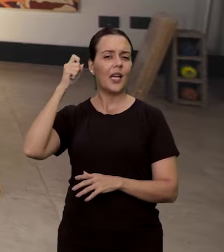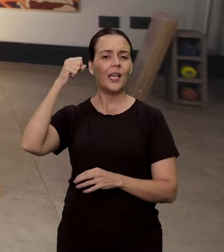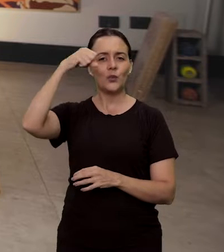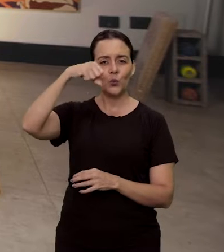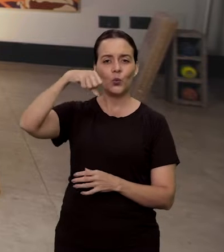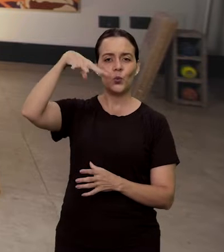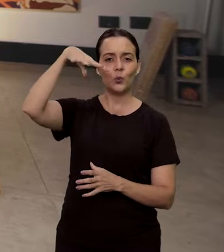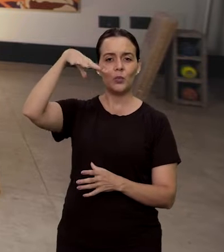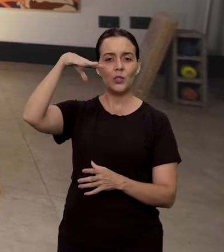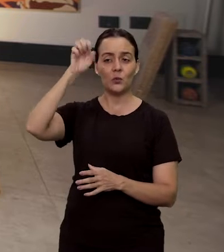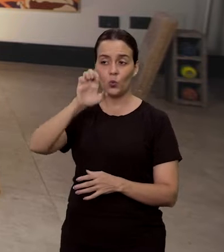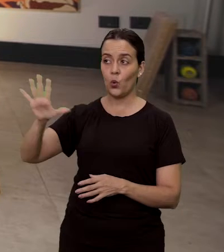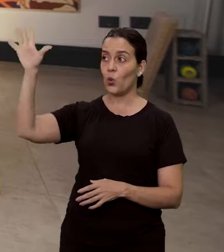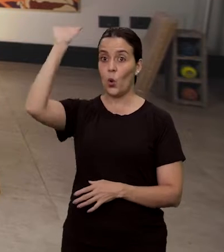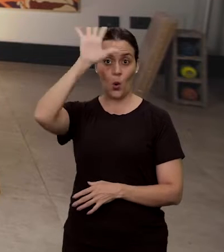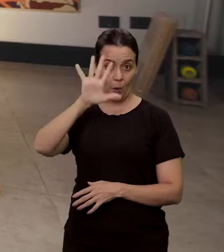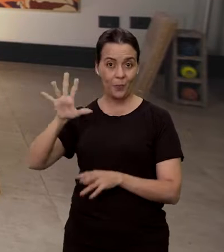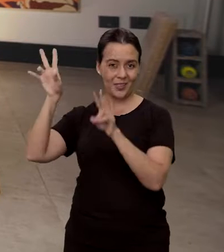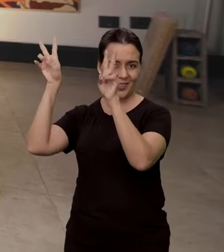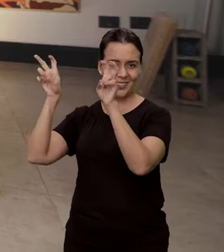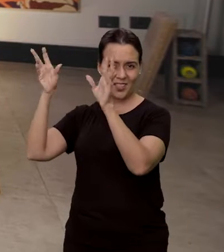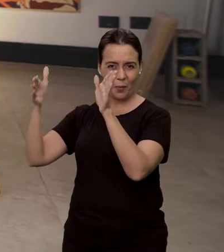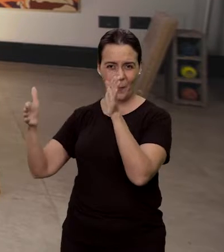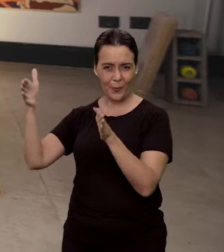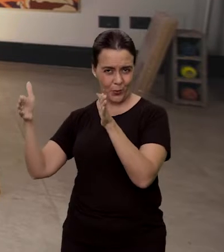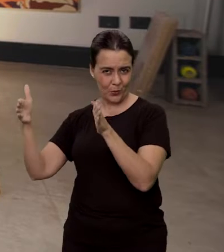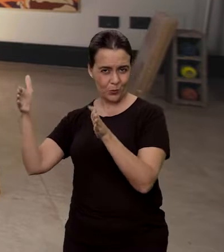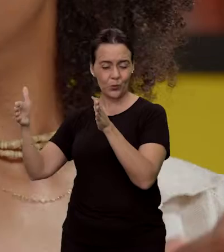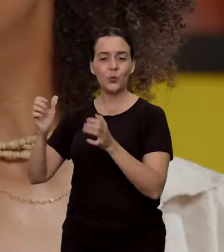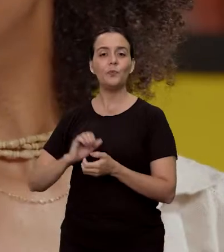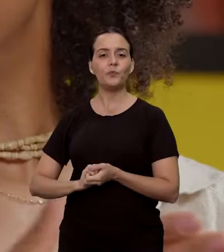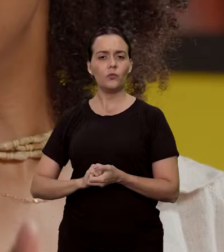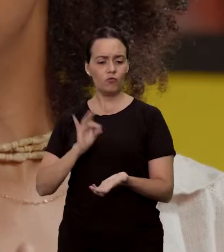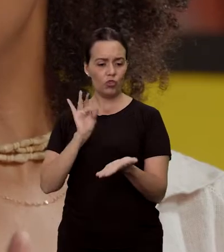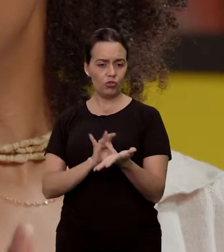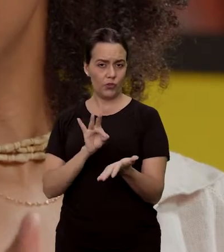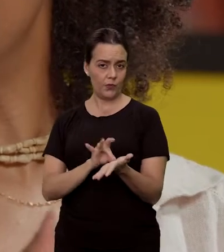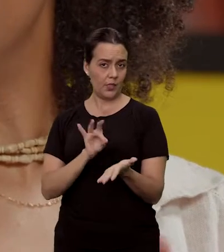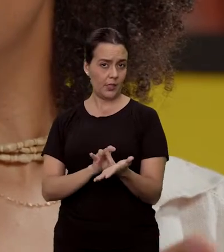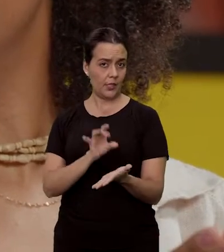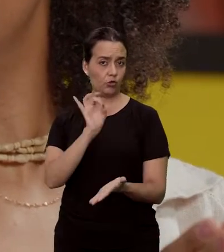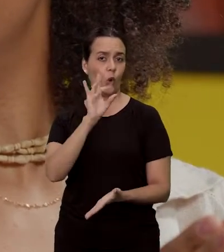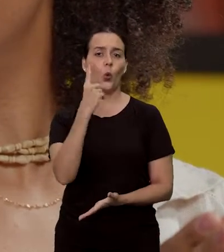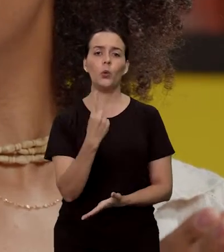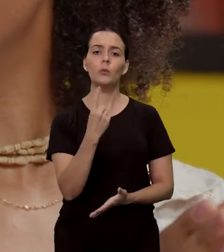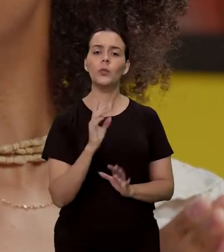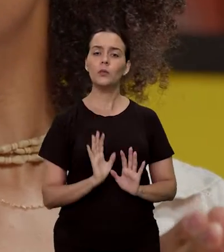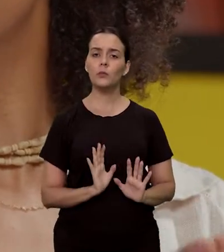sendo esse lugar central e de uma verdade absoluta, e que cria uma ideia